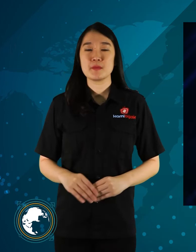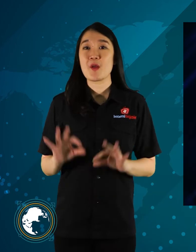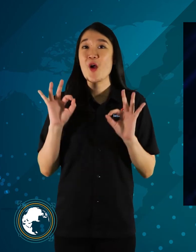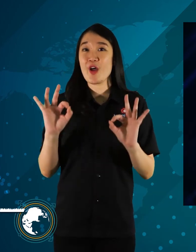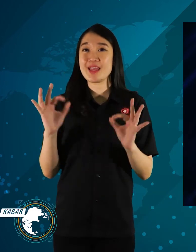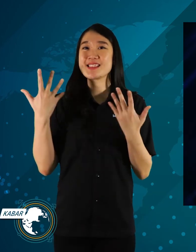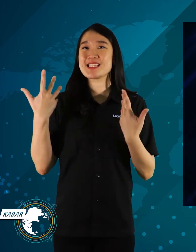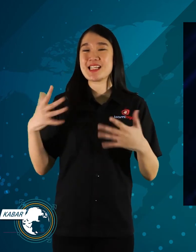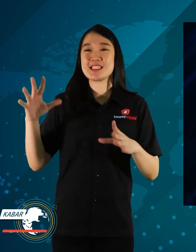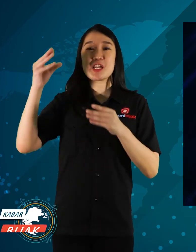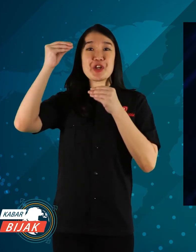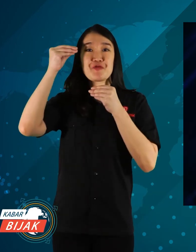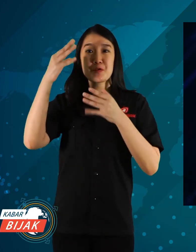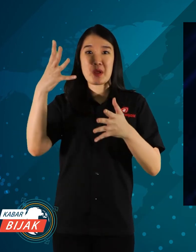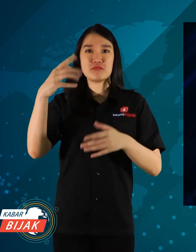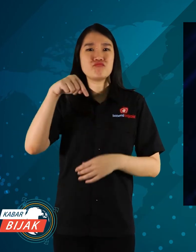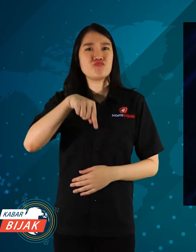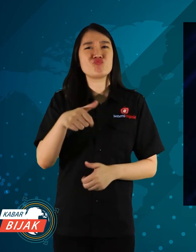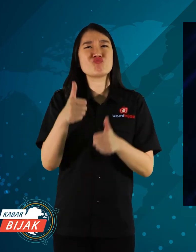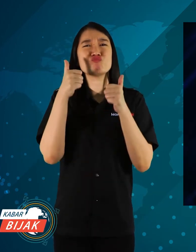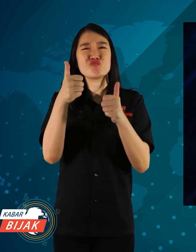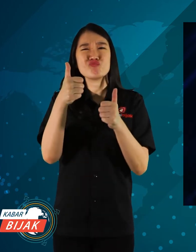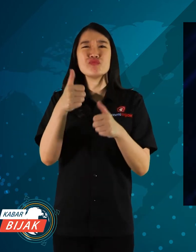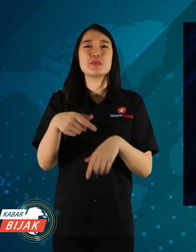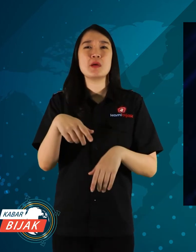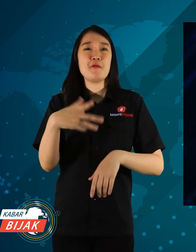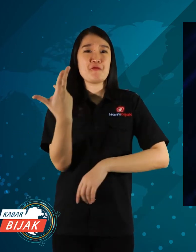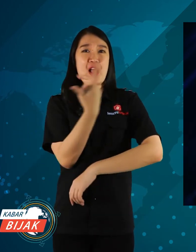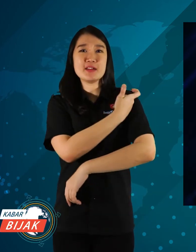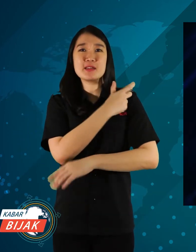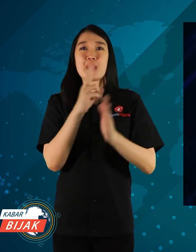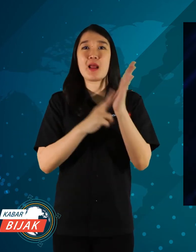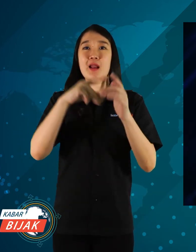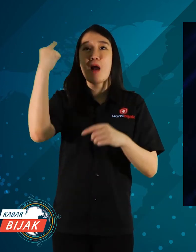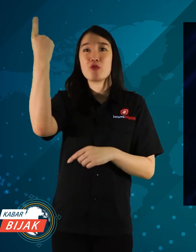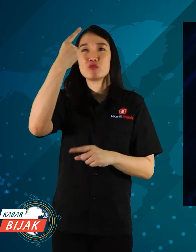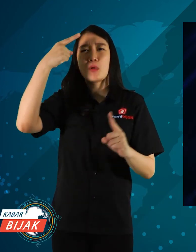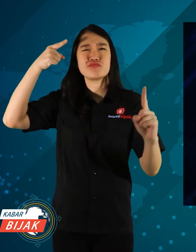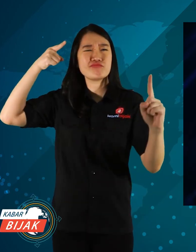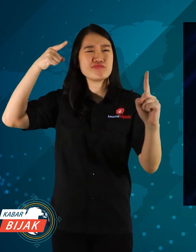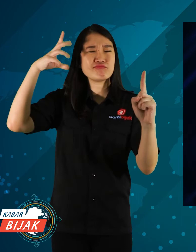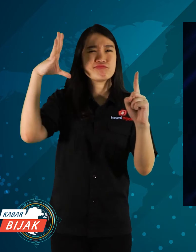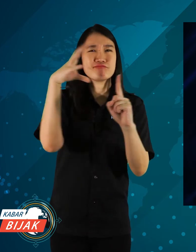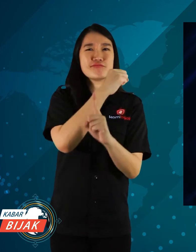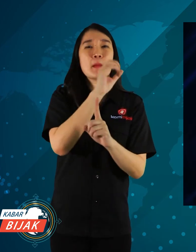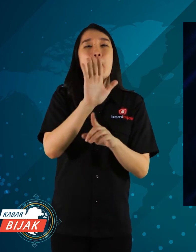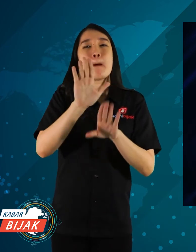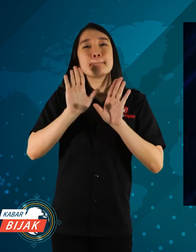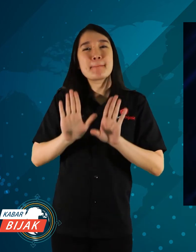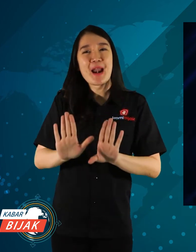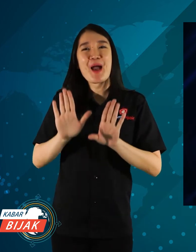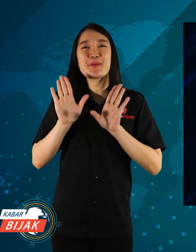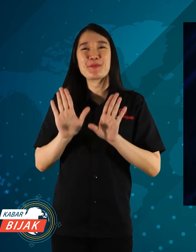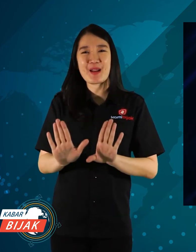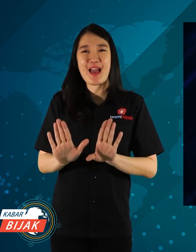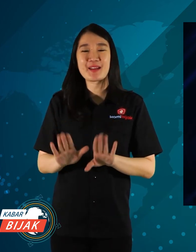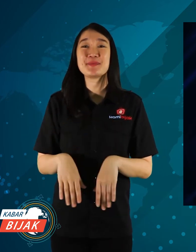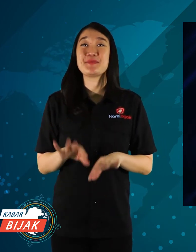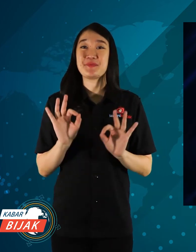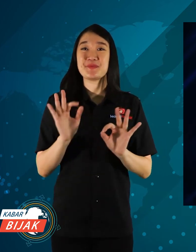Oke sekian informasi hari ini. Bagus ya ini target vaksinasi nasional secara perlahan mencapai target.